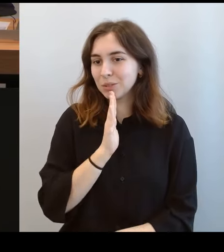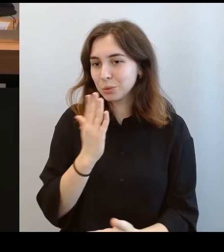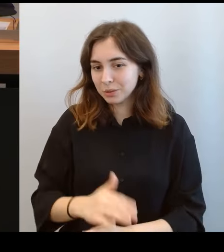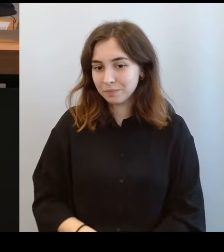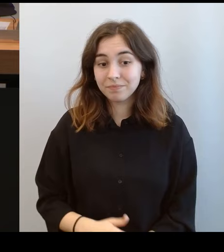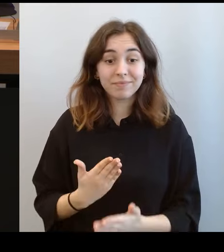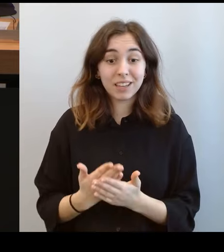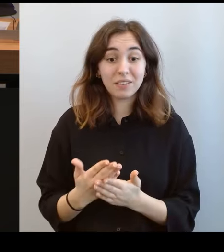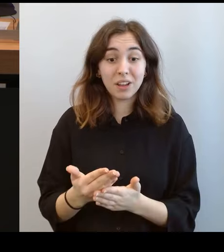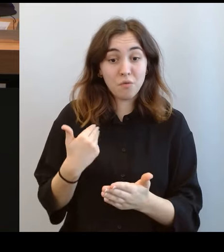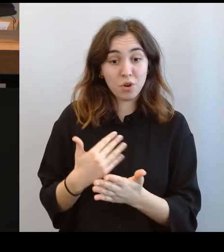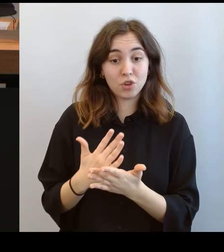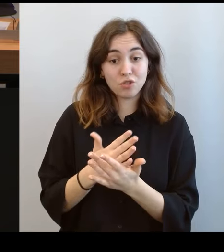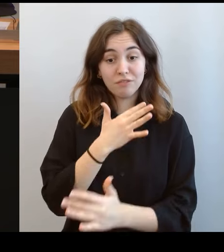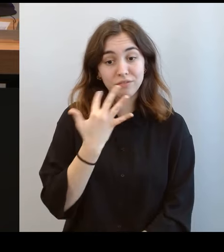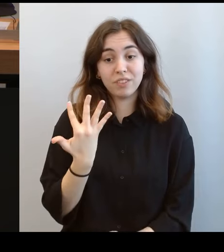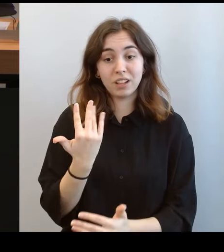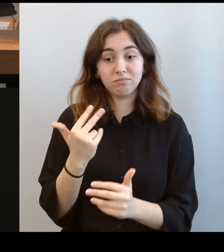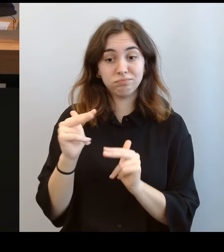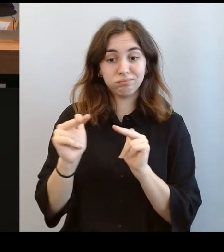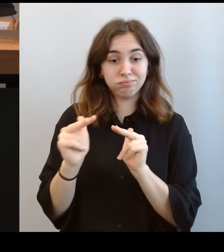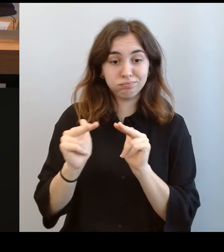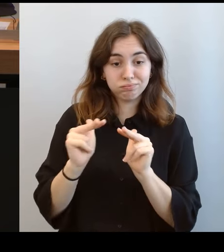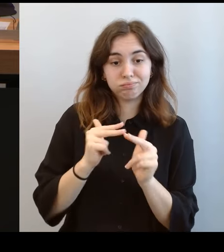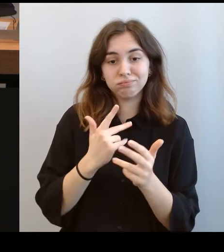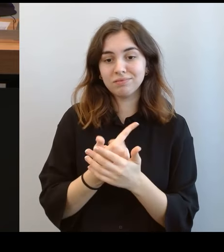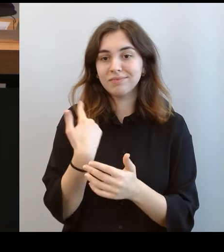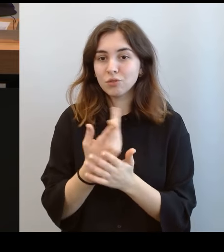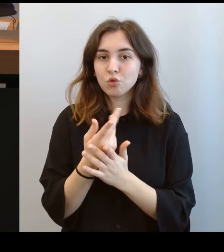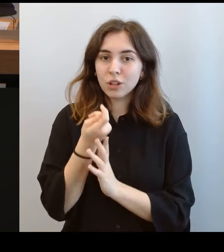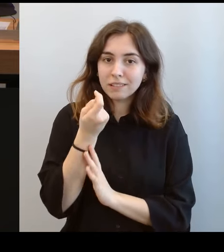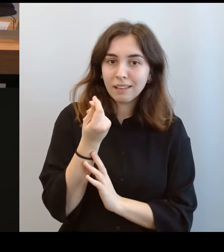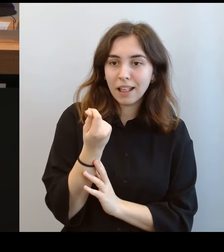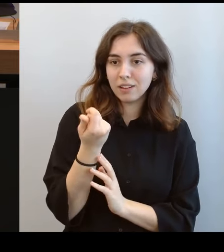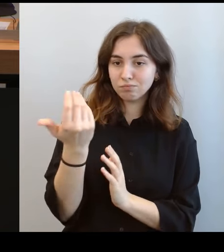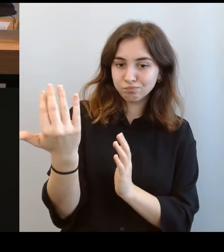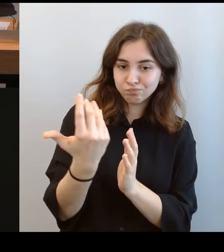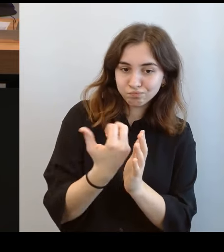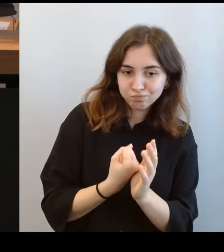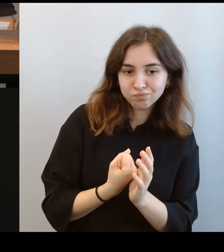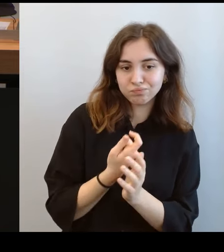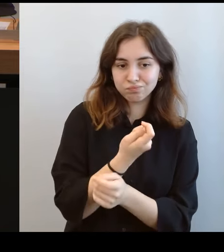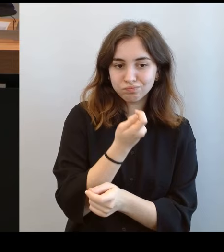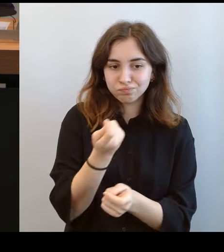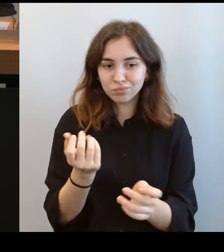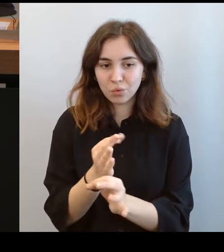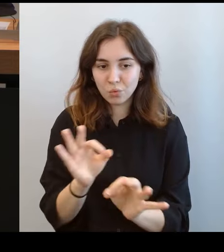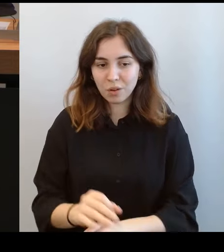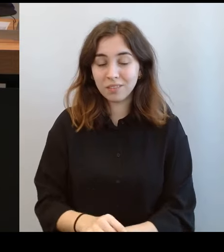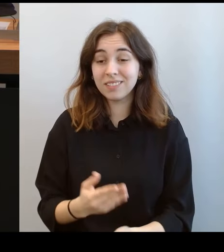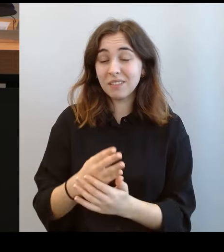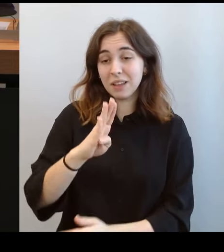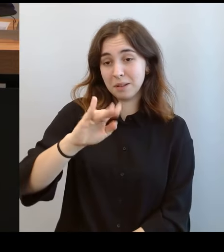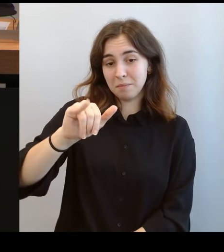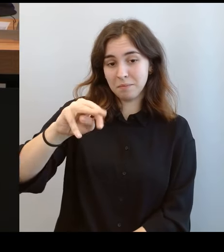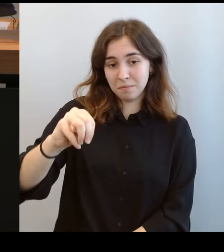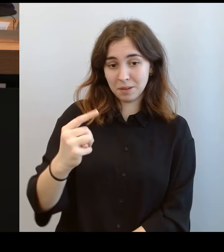Wir haben die Mittel bereitgestellt. Die BIM wird sowohl das Projekt in Tempelhof-Schöneberg als auch hier begleiten, weil das KMV das nicht